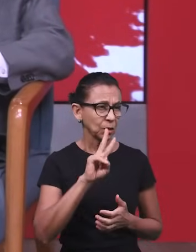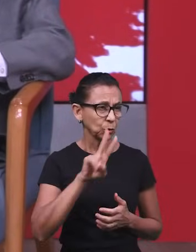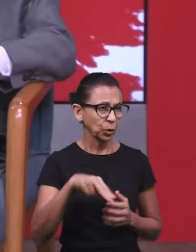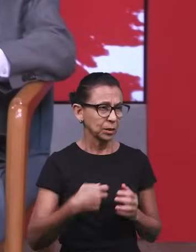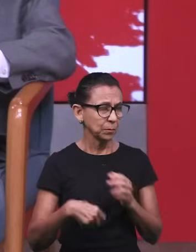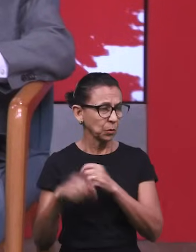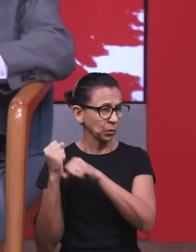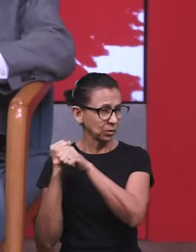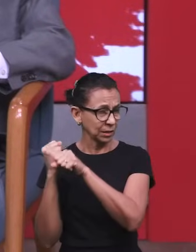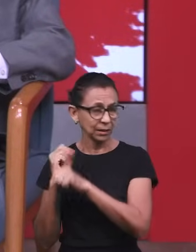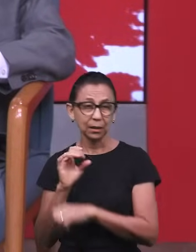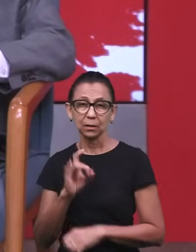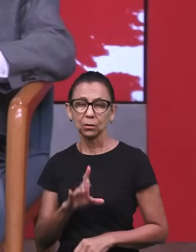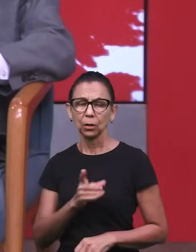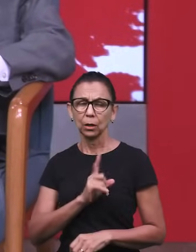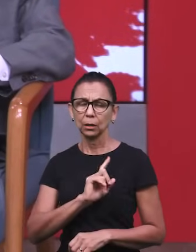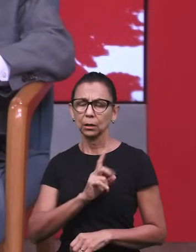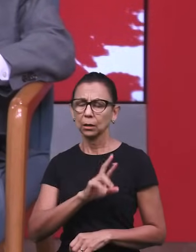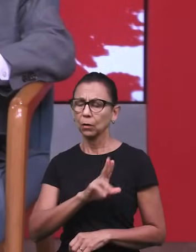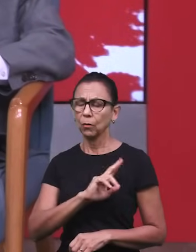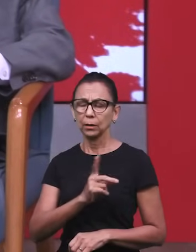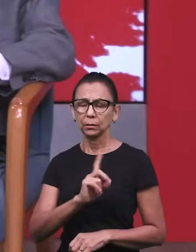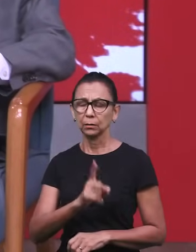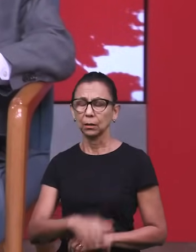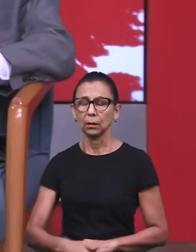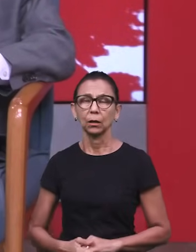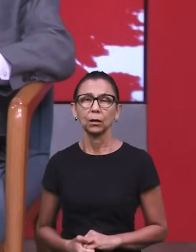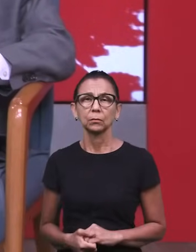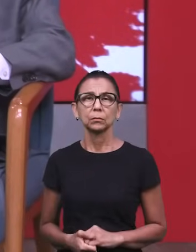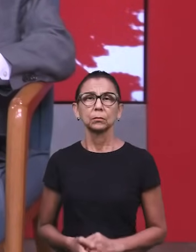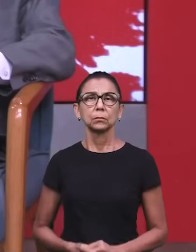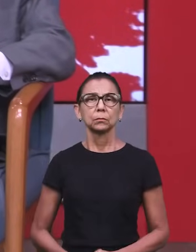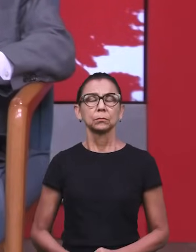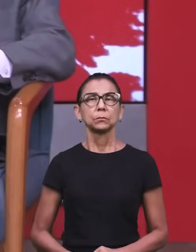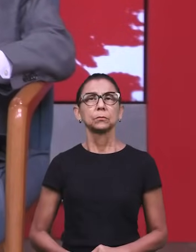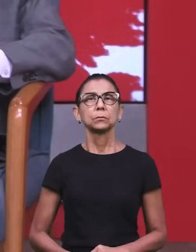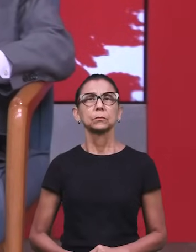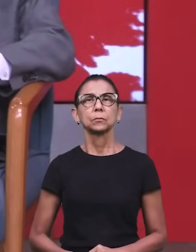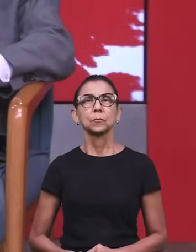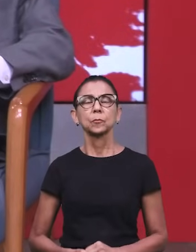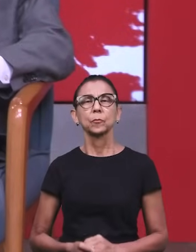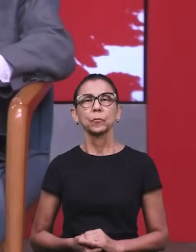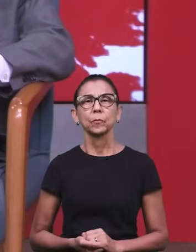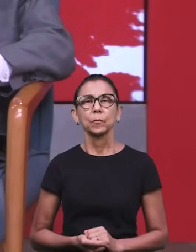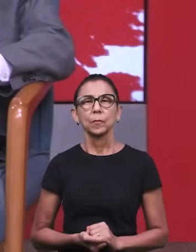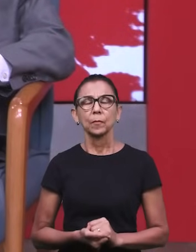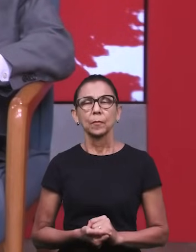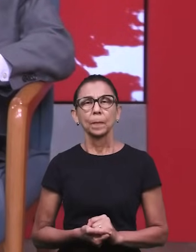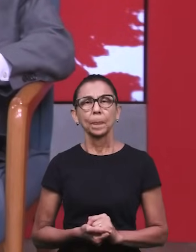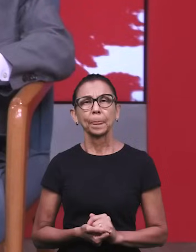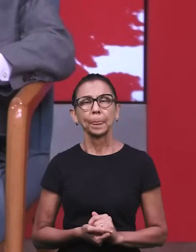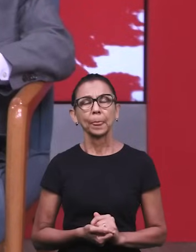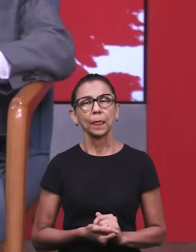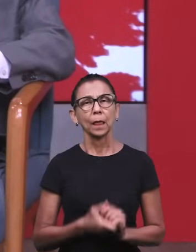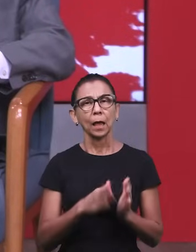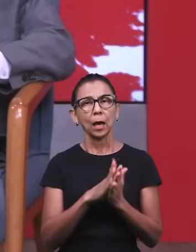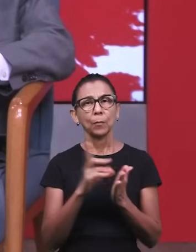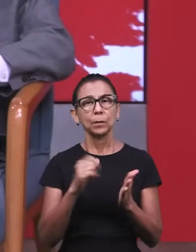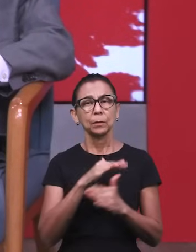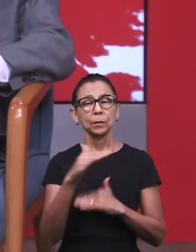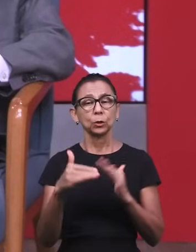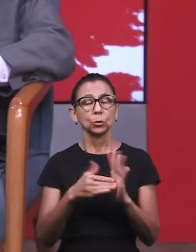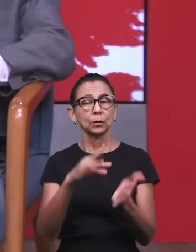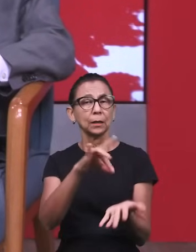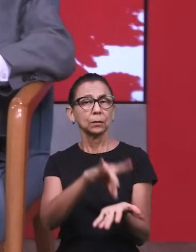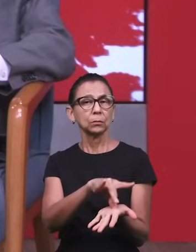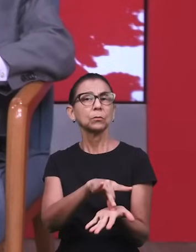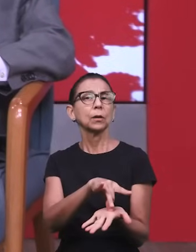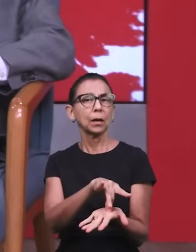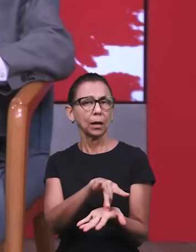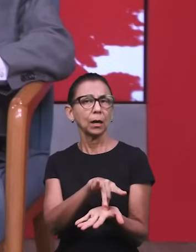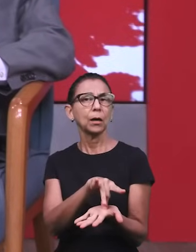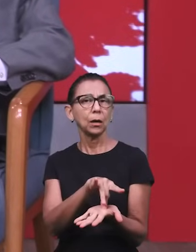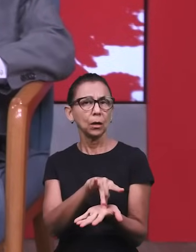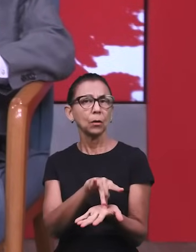Anos Atrás a palavra não está vencida na sua nas suas colocações não a palavra é atual tanto que